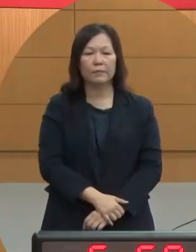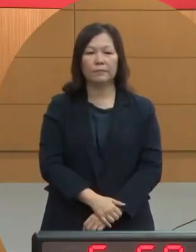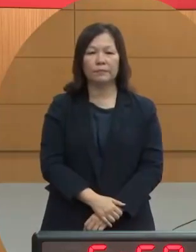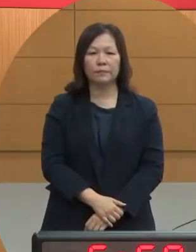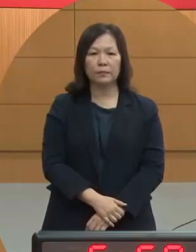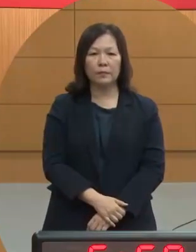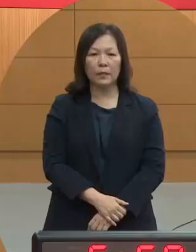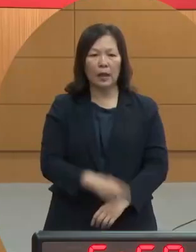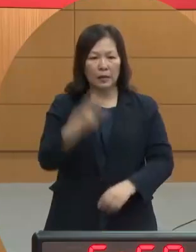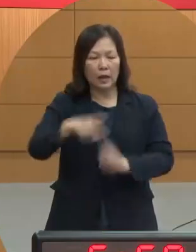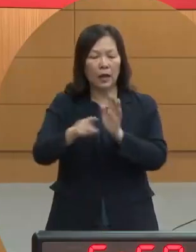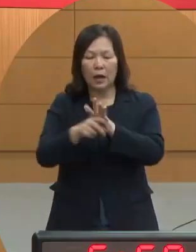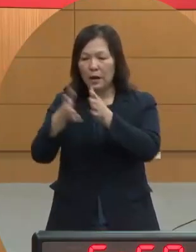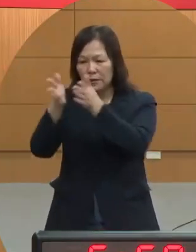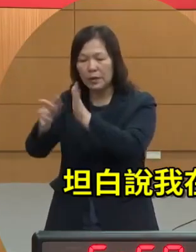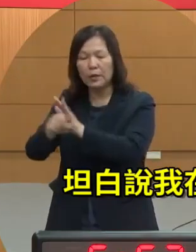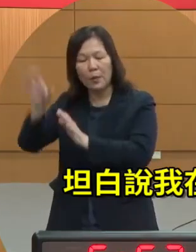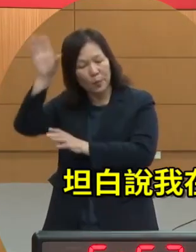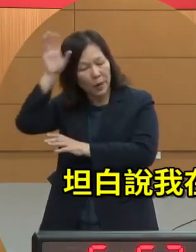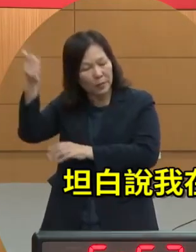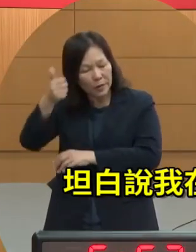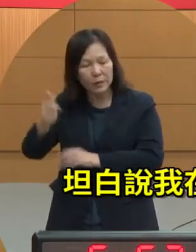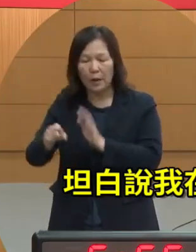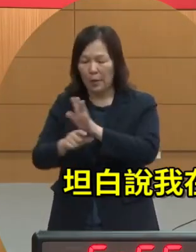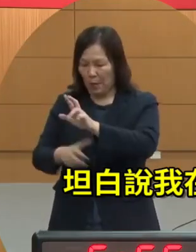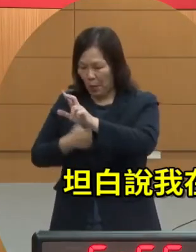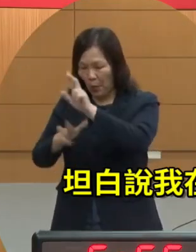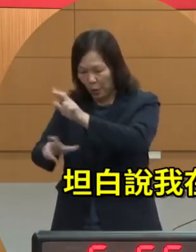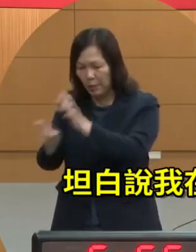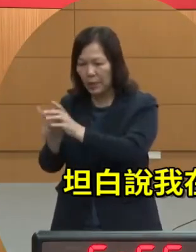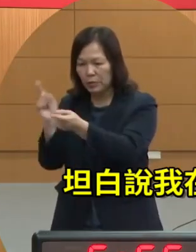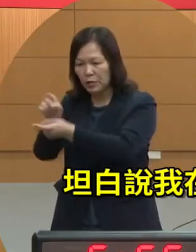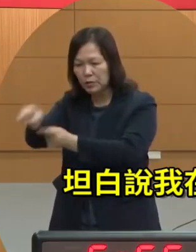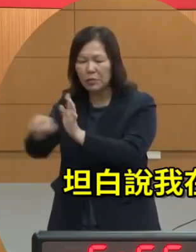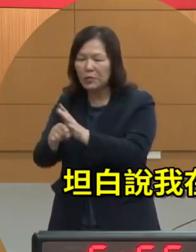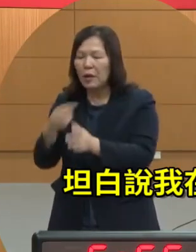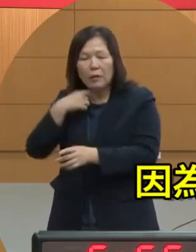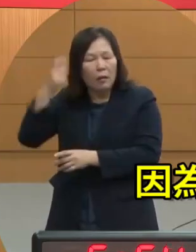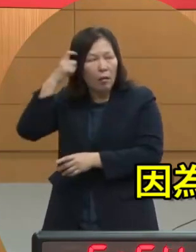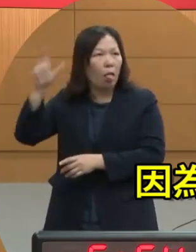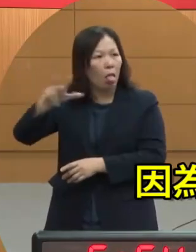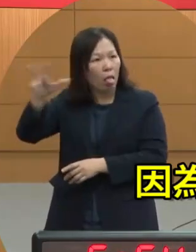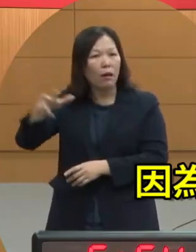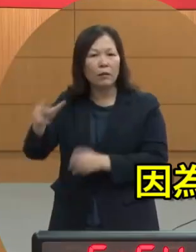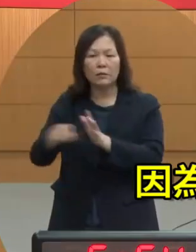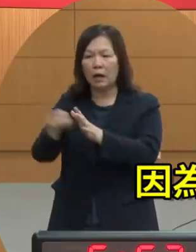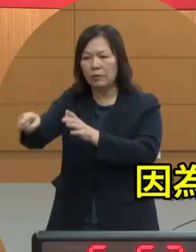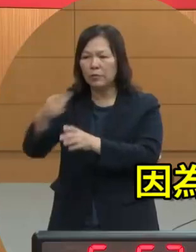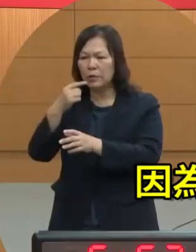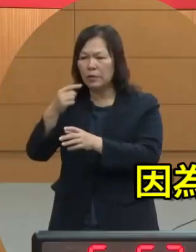那來講蘇震清 坦白說我在恆春 對這個人完全沒有概念 因為他很少在屏南活動